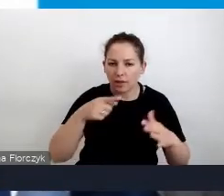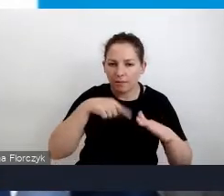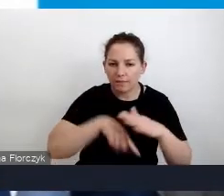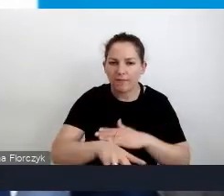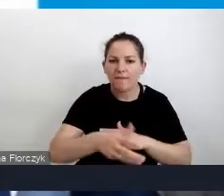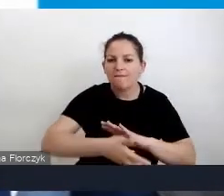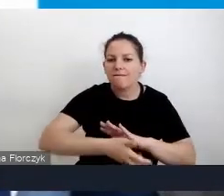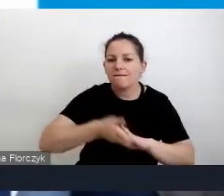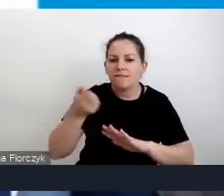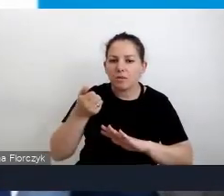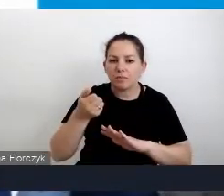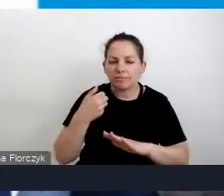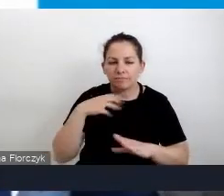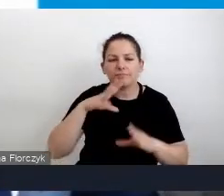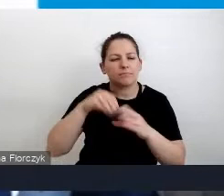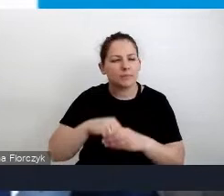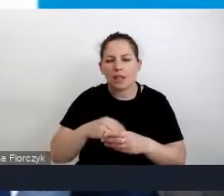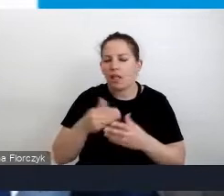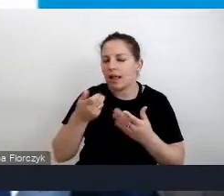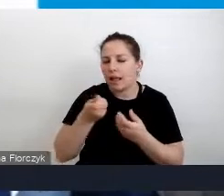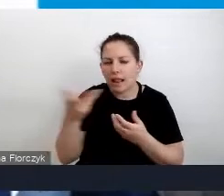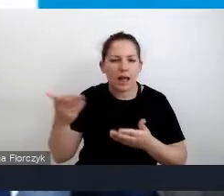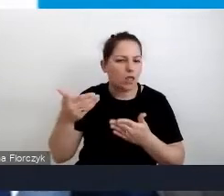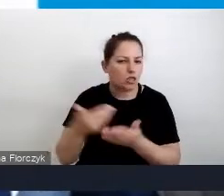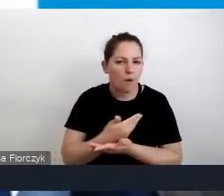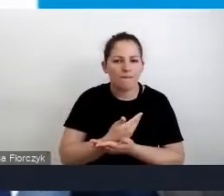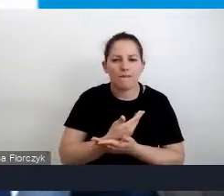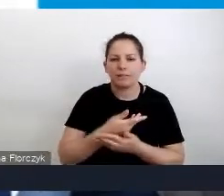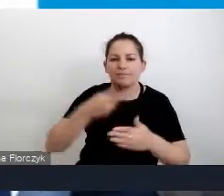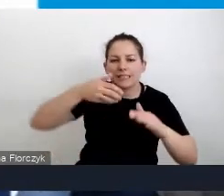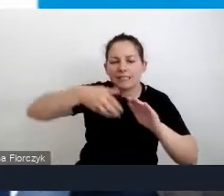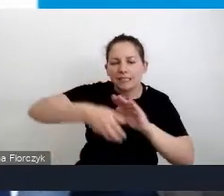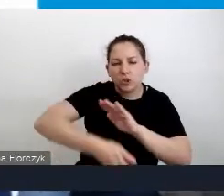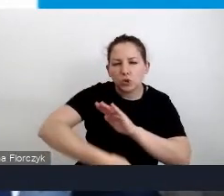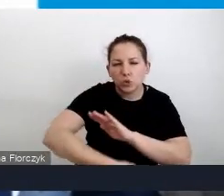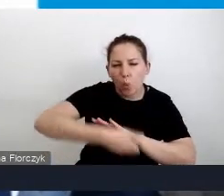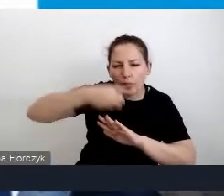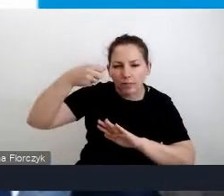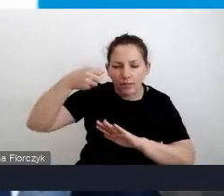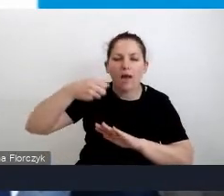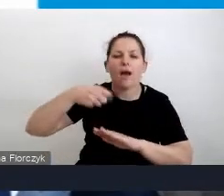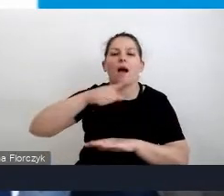Zainwestowaliśmy w kilka nowych studni, które powodują, że jesteśmy w stanie